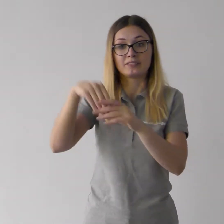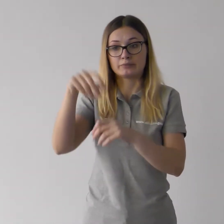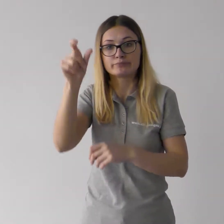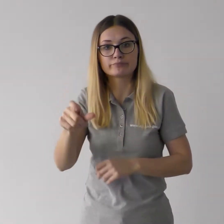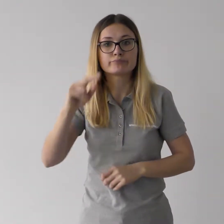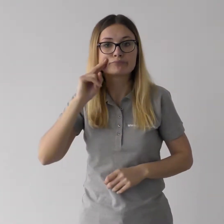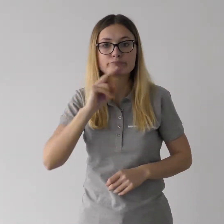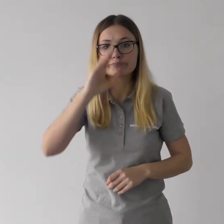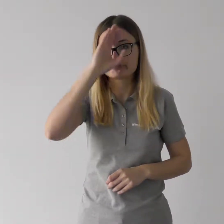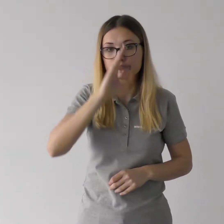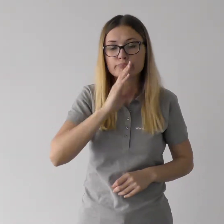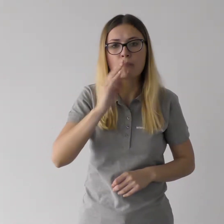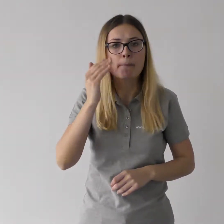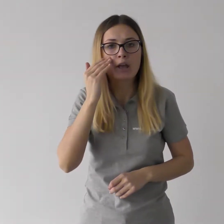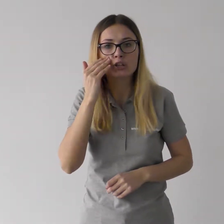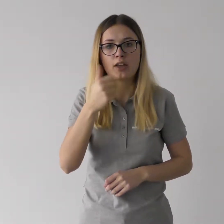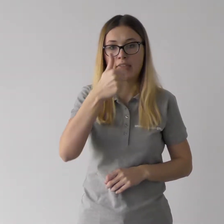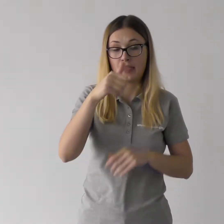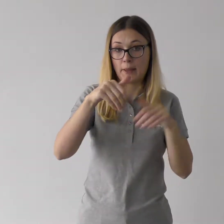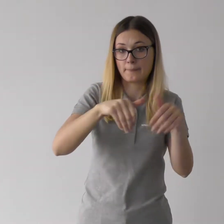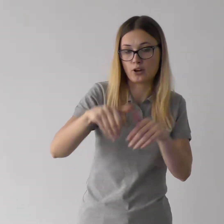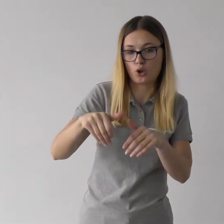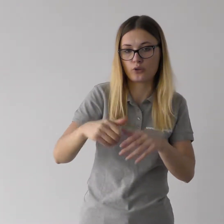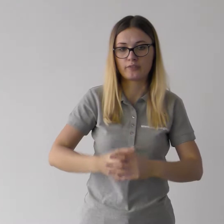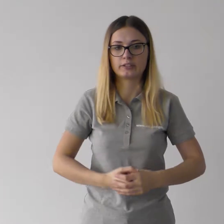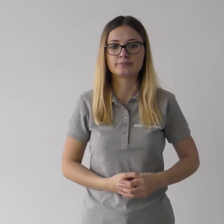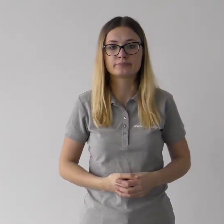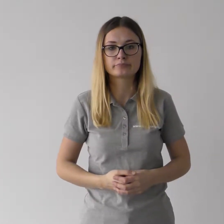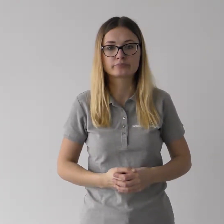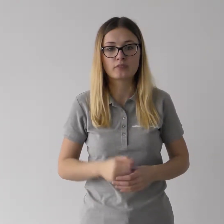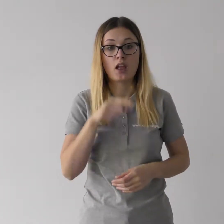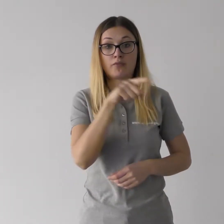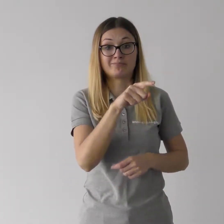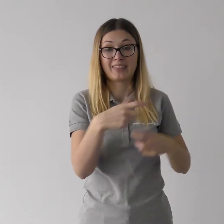i osoby Głuche i słabosłyszące (ok. 1 mln).